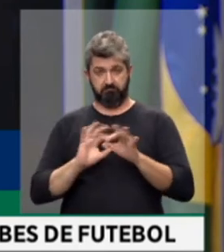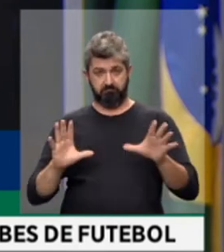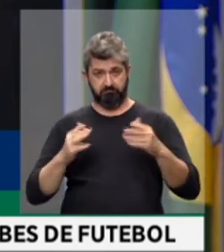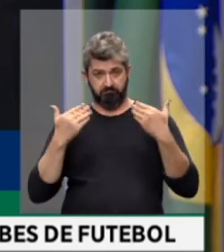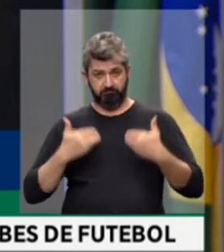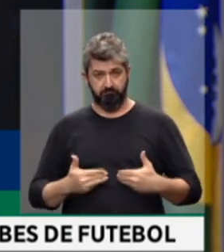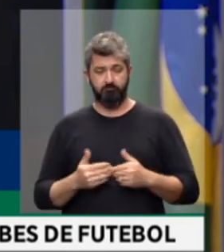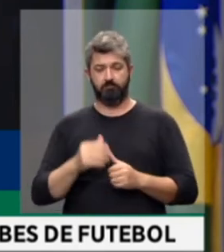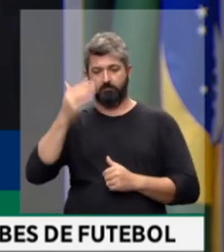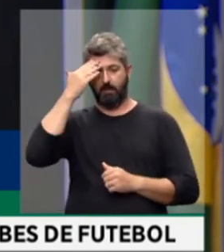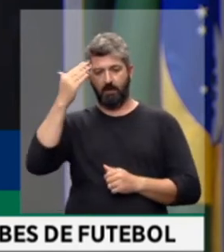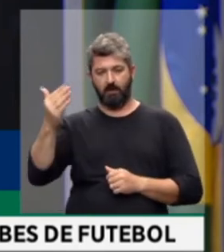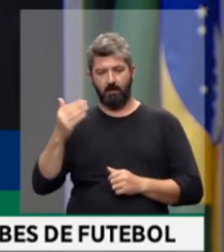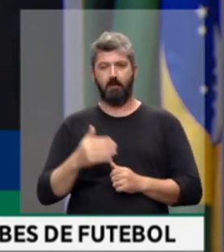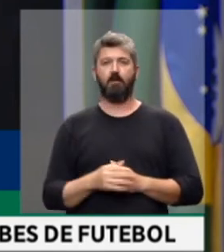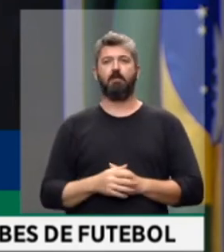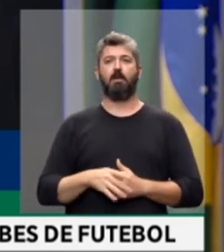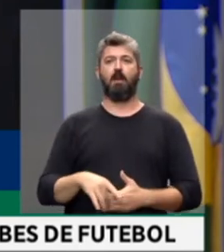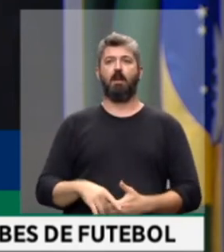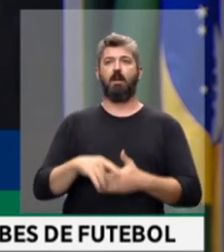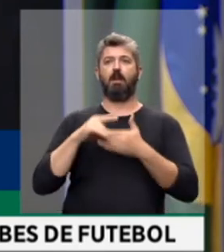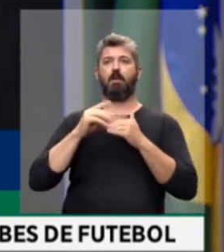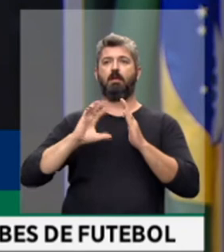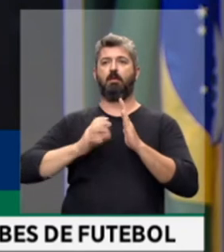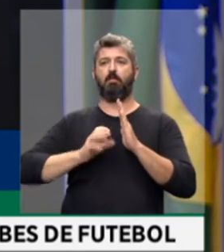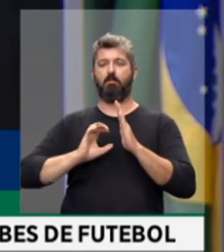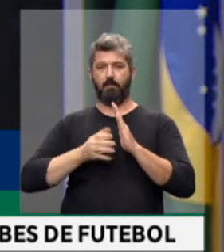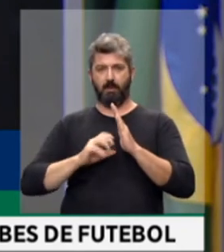DE MANEIRA ESPECIAL, PRESIDENTE, SE ME PERMITE,